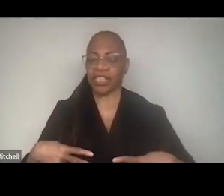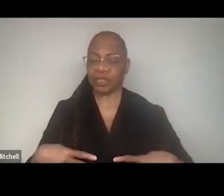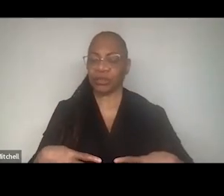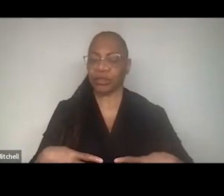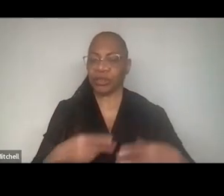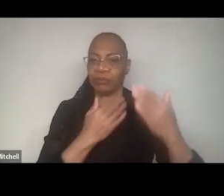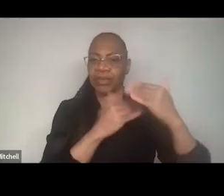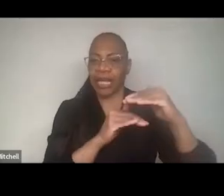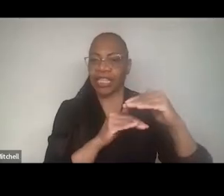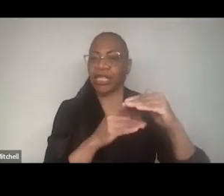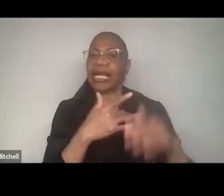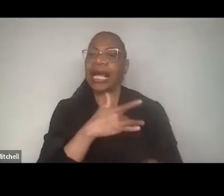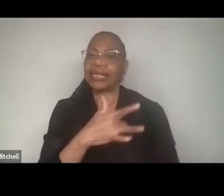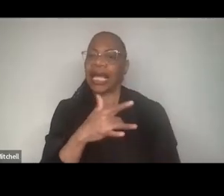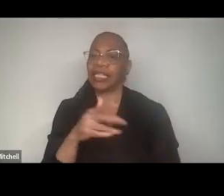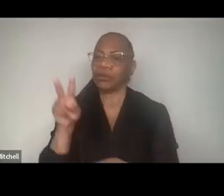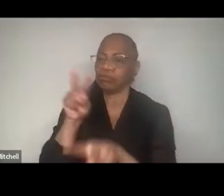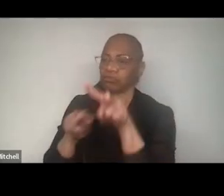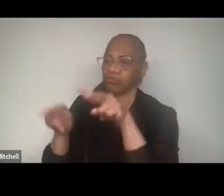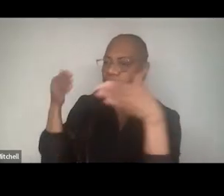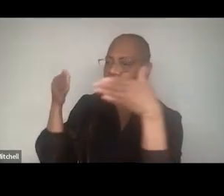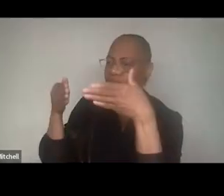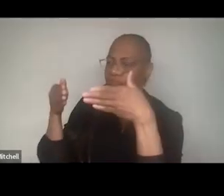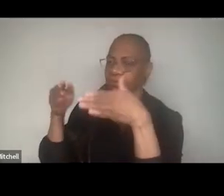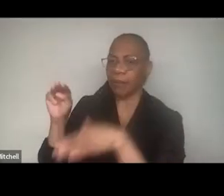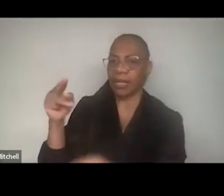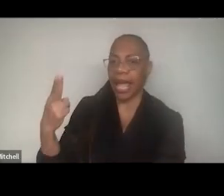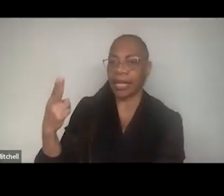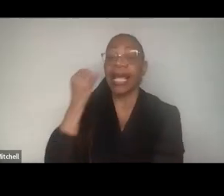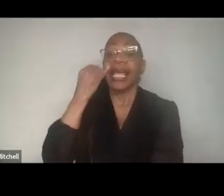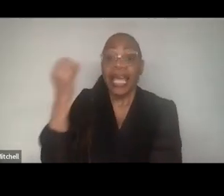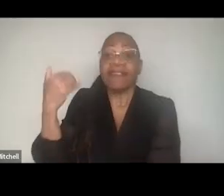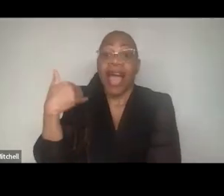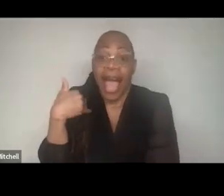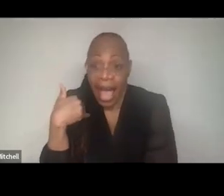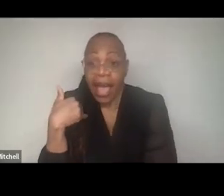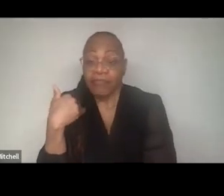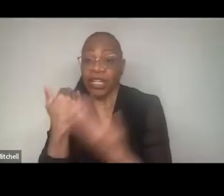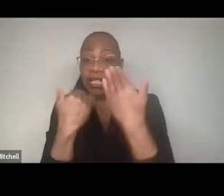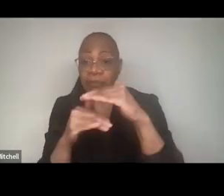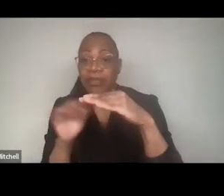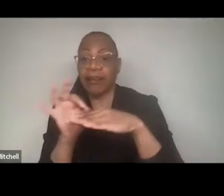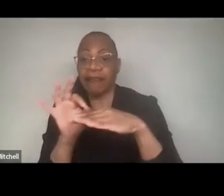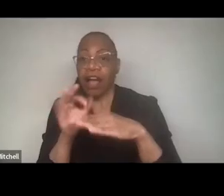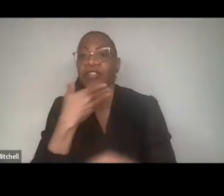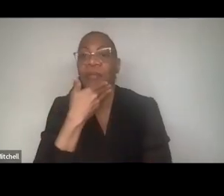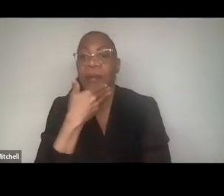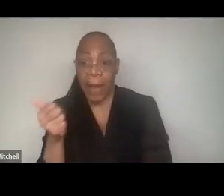y pienso: "Está bien, genial, hay algo con lo que puedo trabajar". Si tienen una limitación marcada del funcionamiento físico, mucho mejor. Es incluso más fácil.